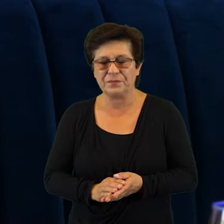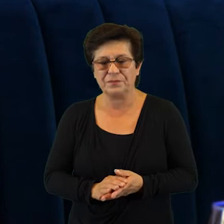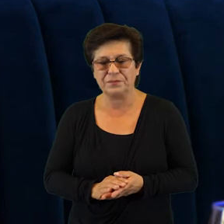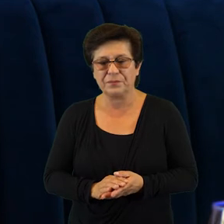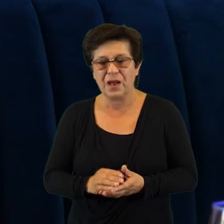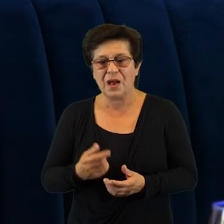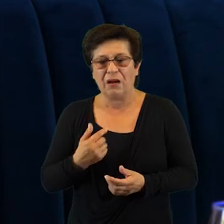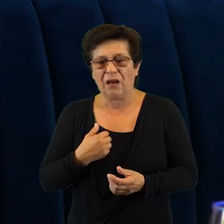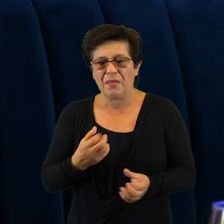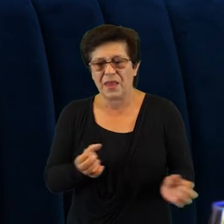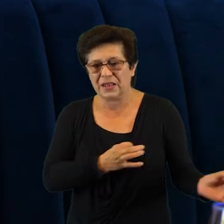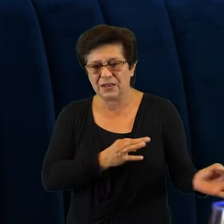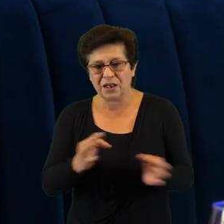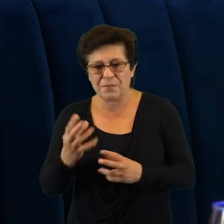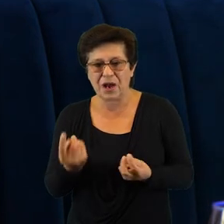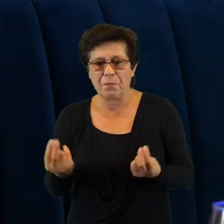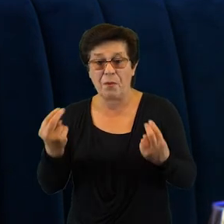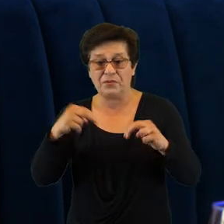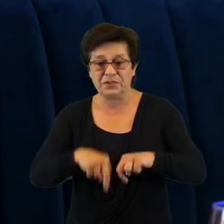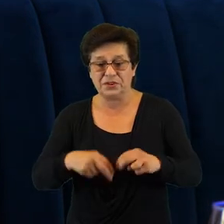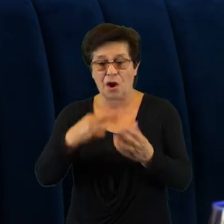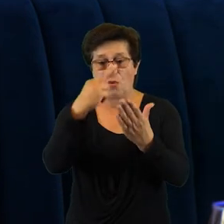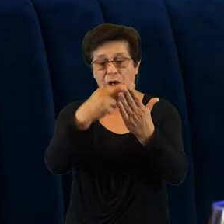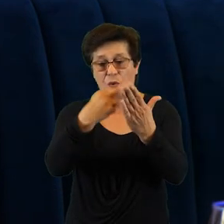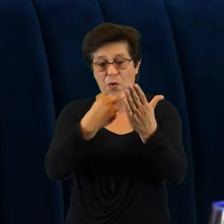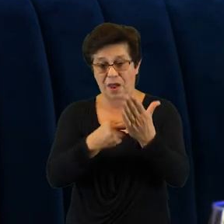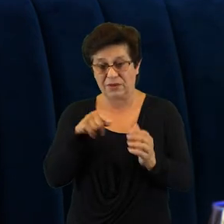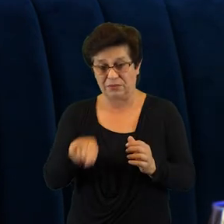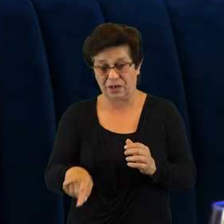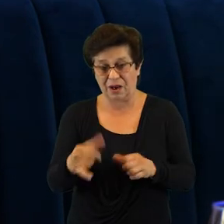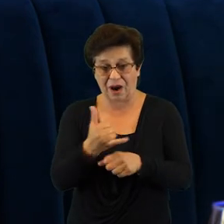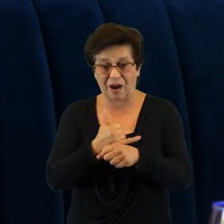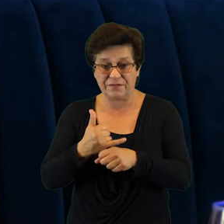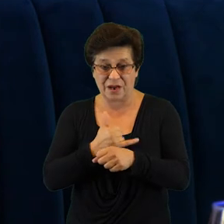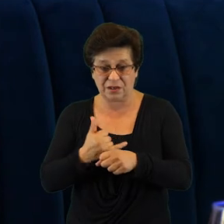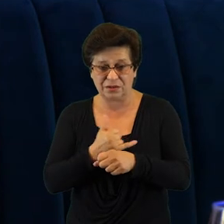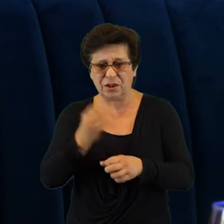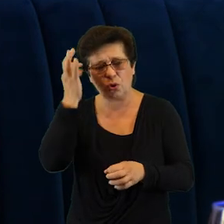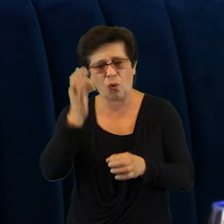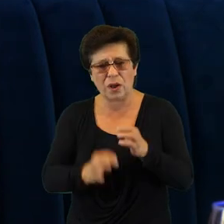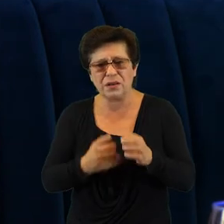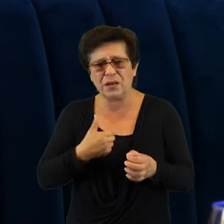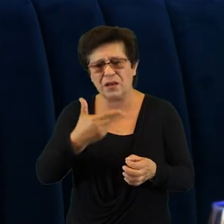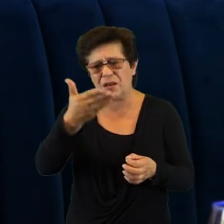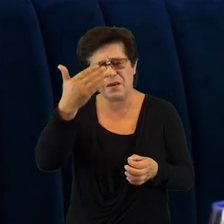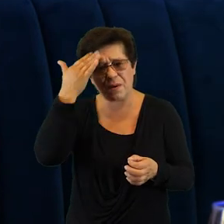Natychmiast stworzono coś w rodzaju regulaminu tej kawiarni. Dokładnie nie pamiętam, bo tych punków było bardzo dużo,